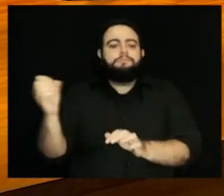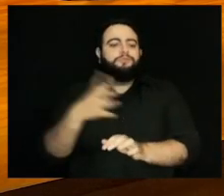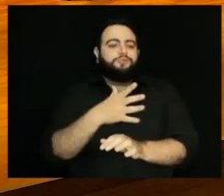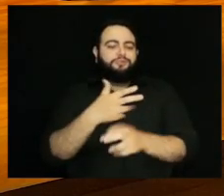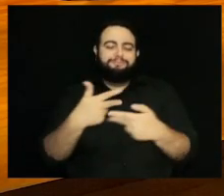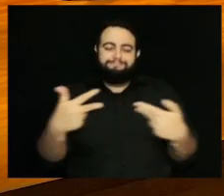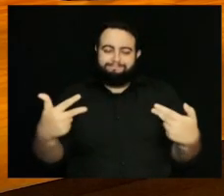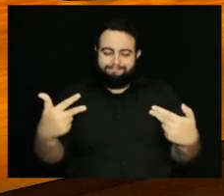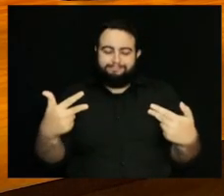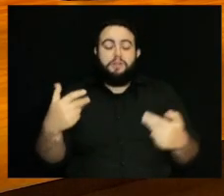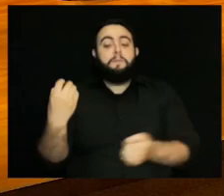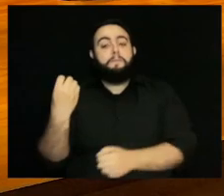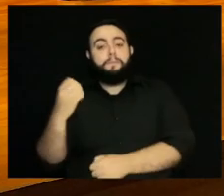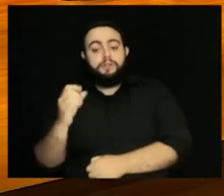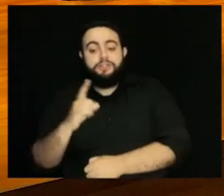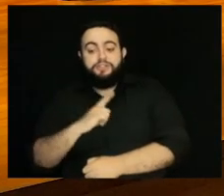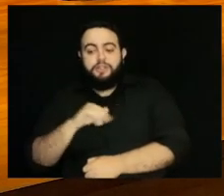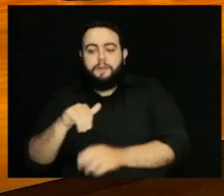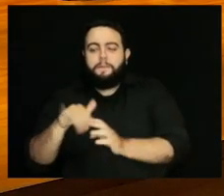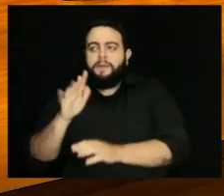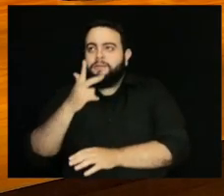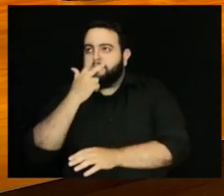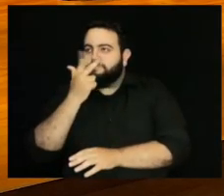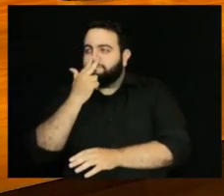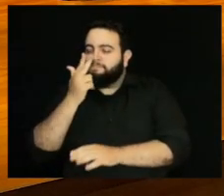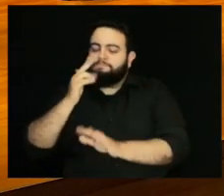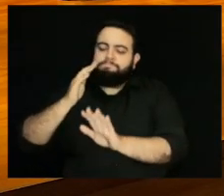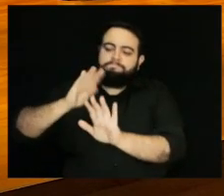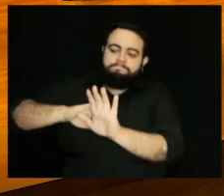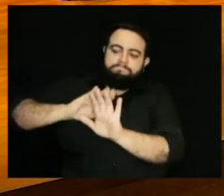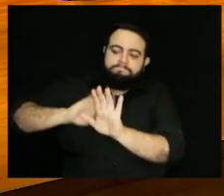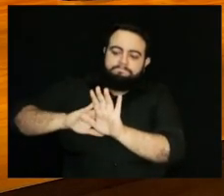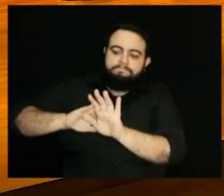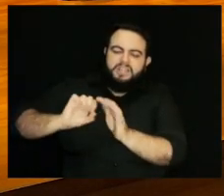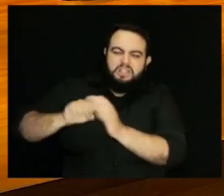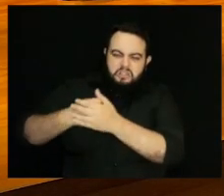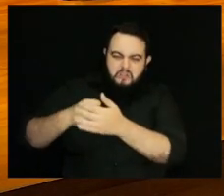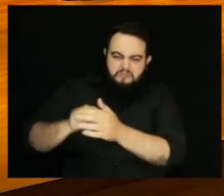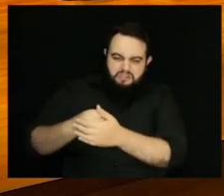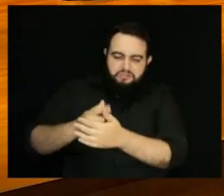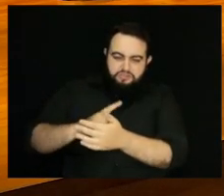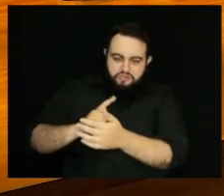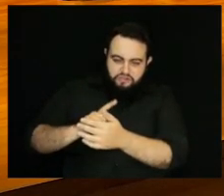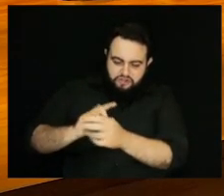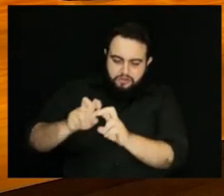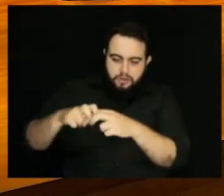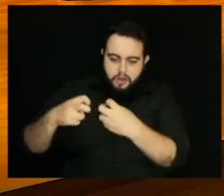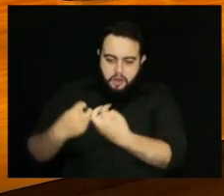Alegre tinha uma cena mais underground rolando nessas rodas de som num teatro para